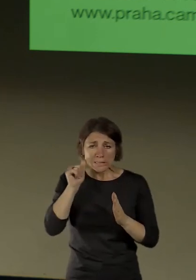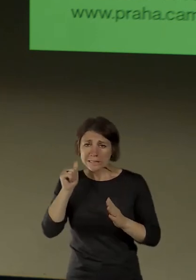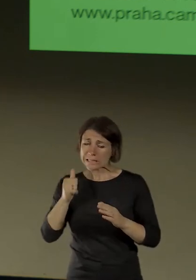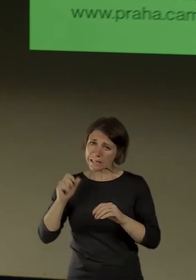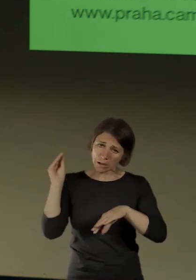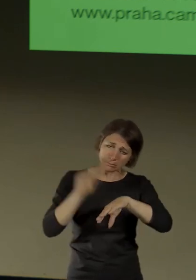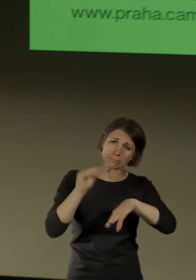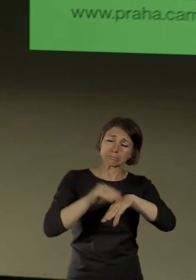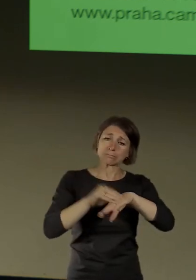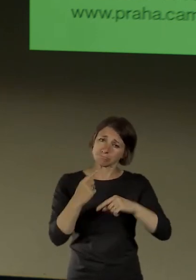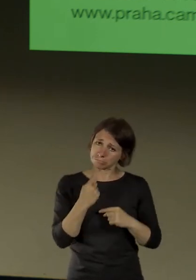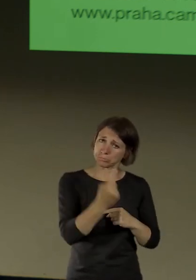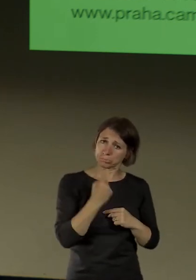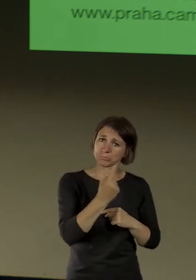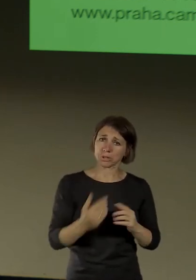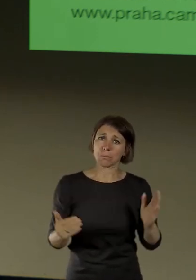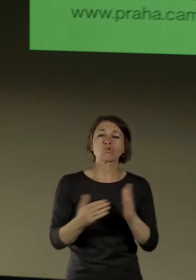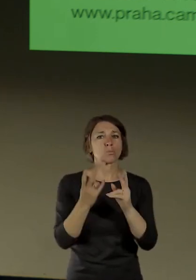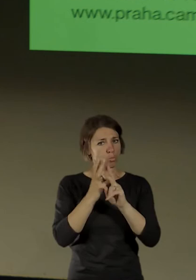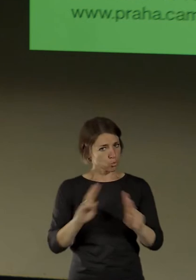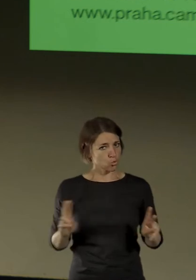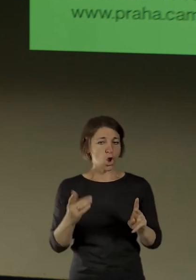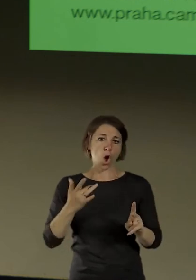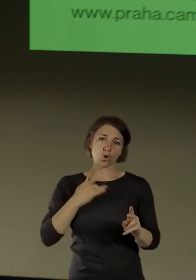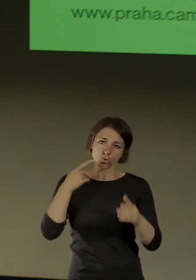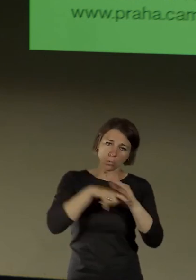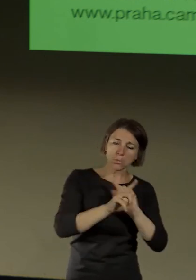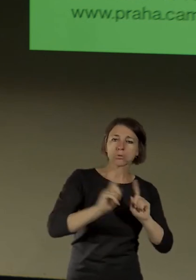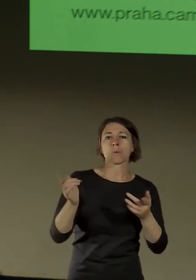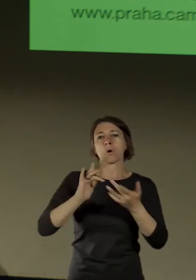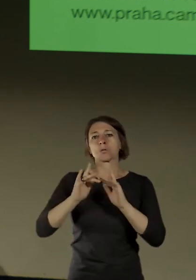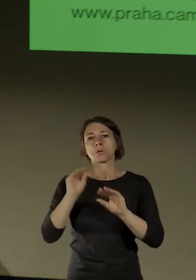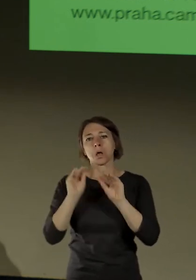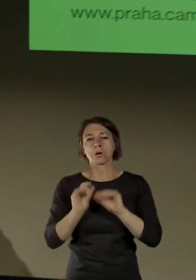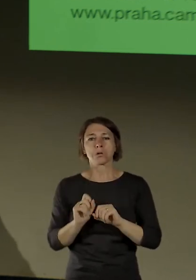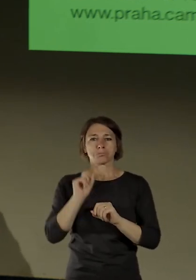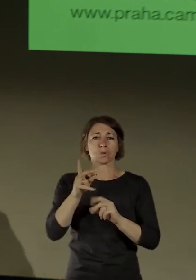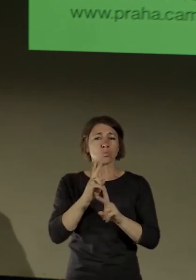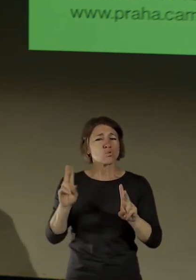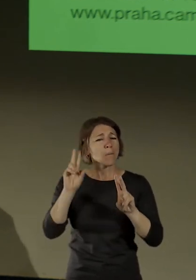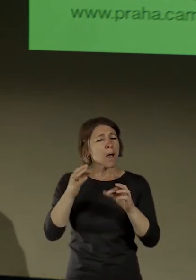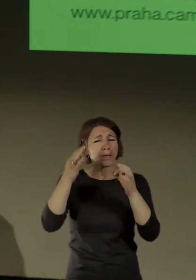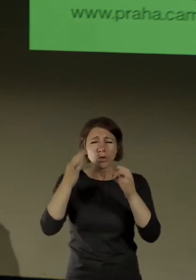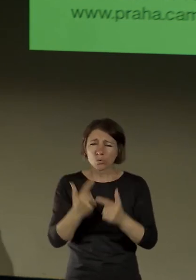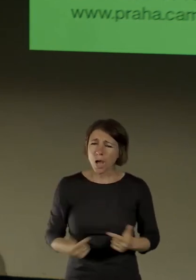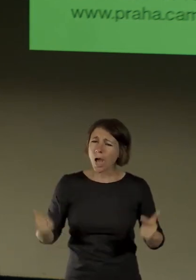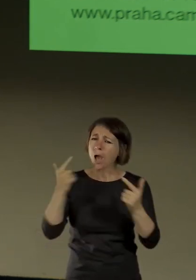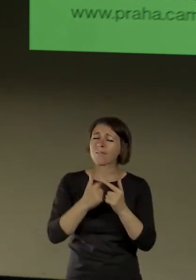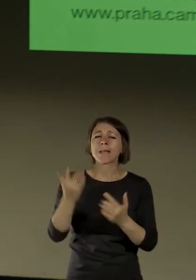což samozřejmě můžete, na webu metropolitniplan.praha.ey najdete opravdu jednoduchý návod a taky aplikaci, kde to můžete udělat.